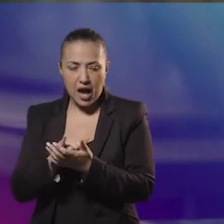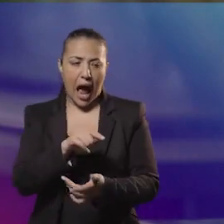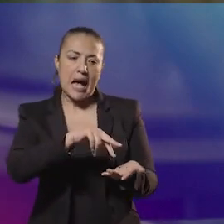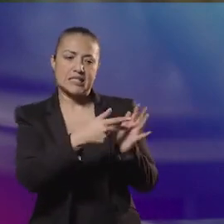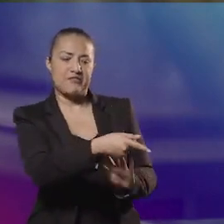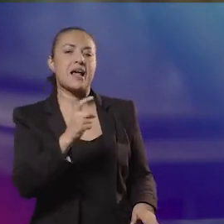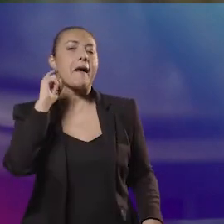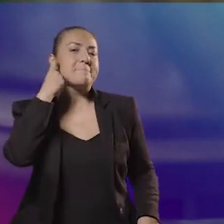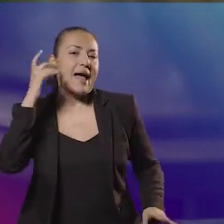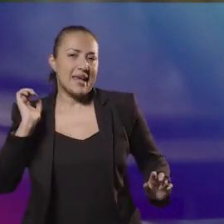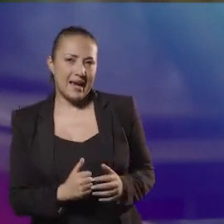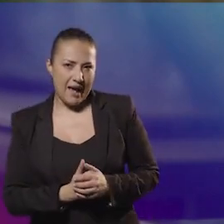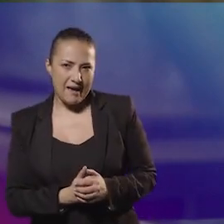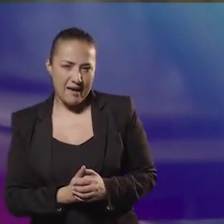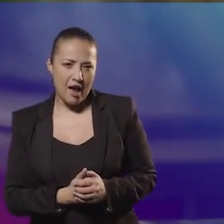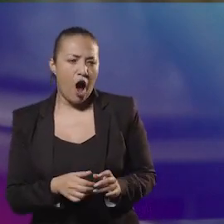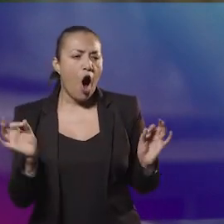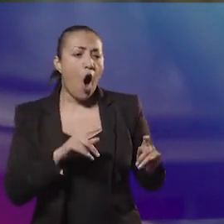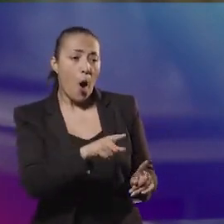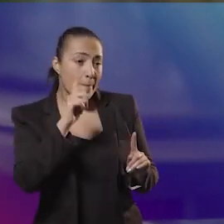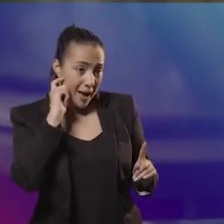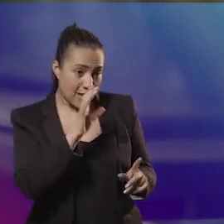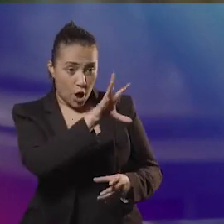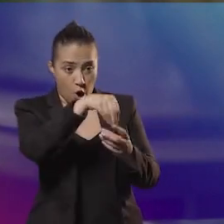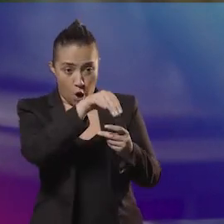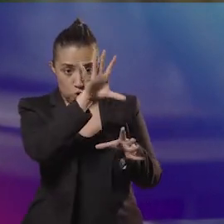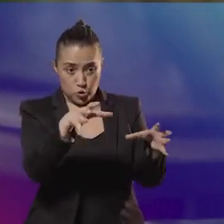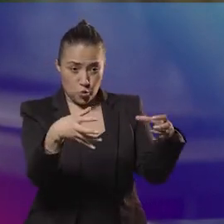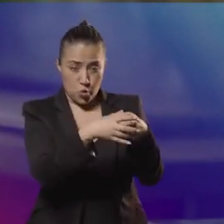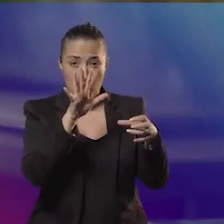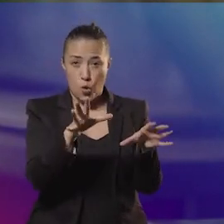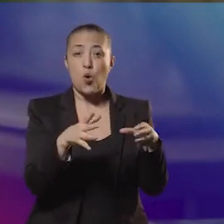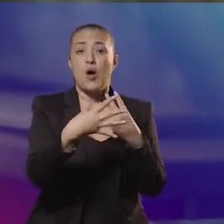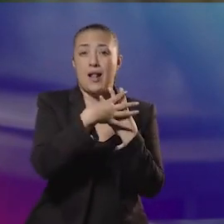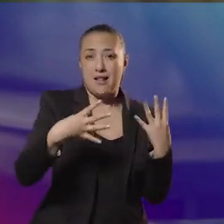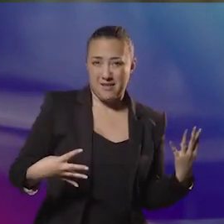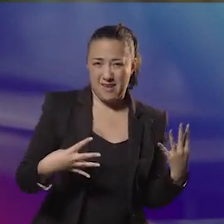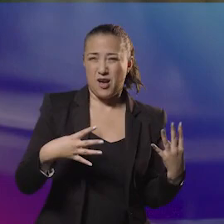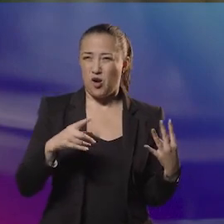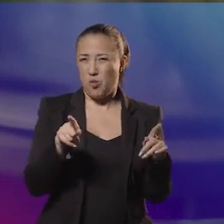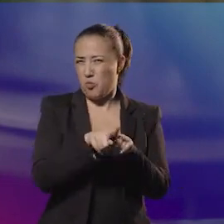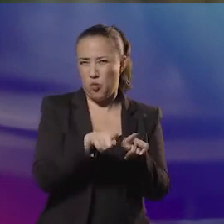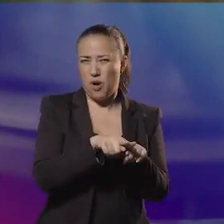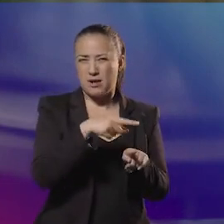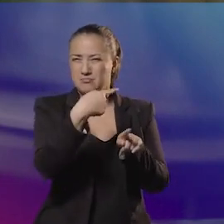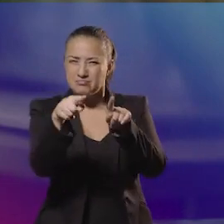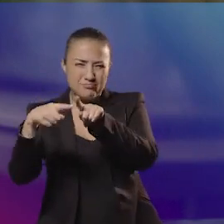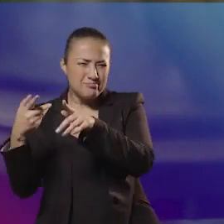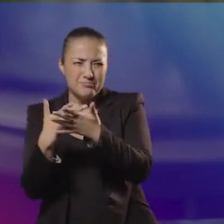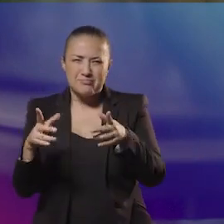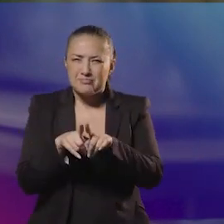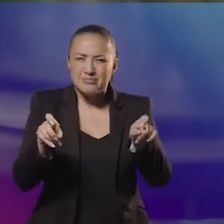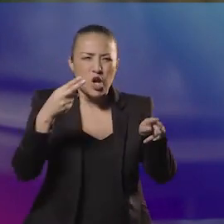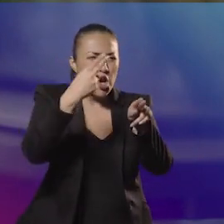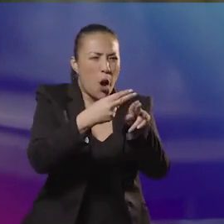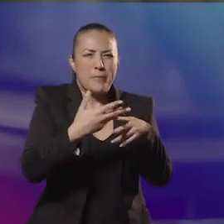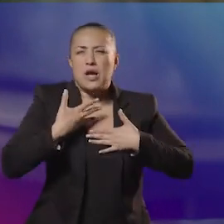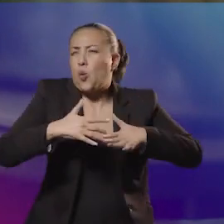y entonces si sos marica o si sos de la comunidad LGTBIQP+ O como todas las personas diversas se quieran denominar,